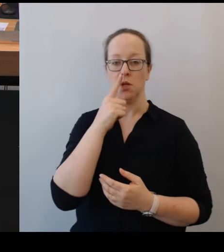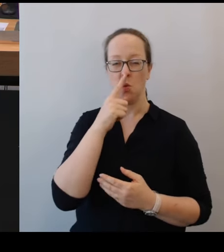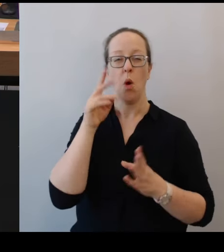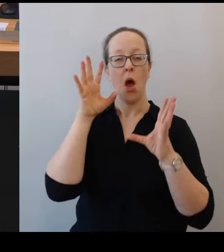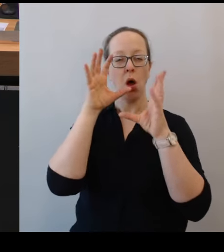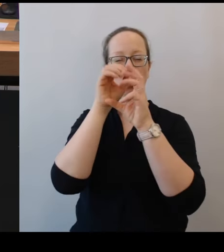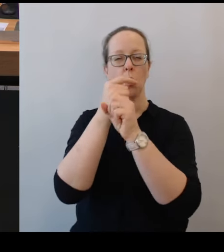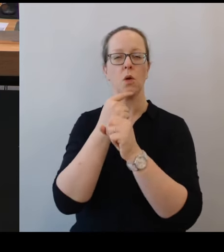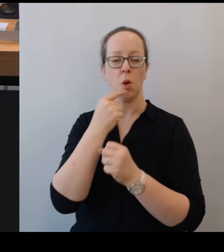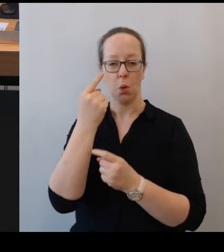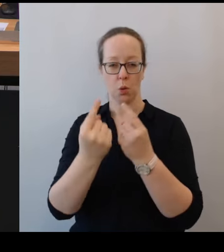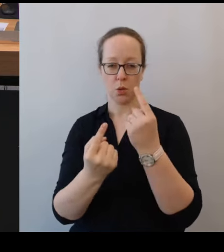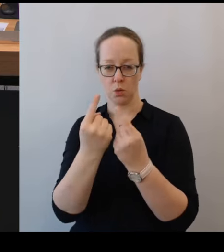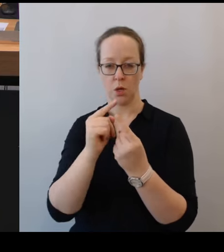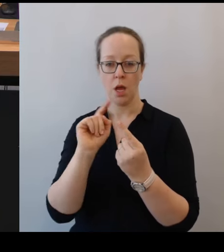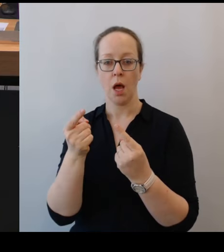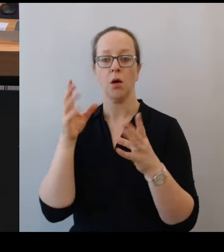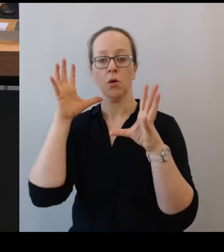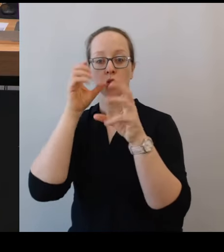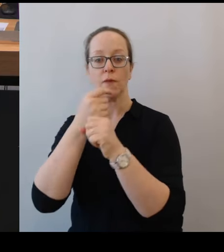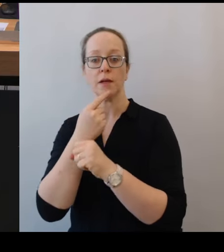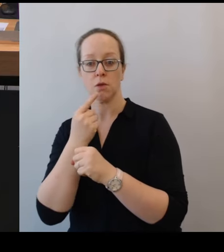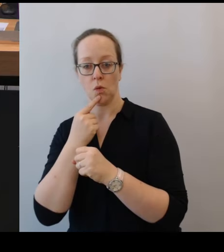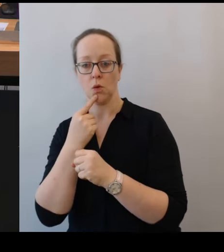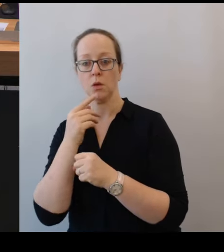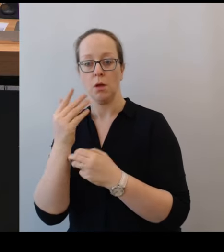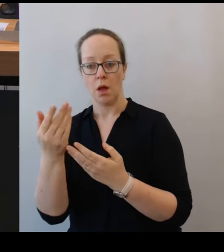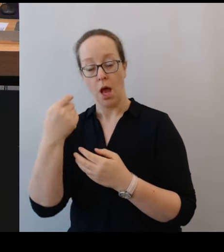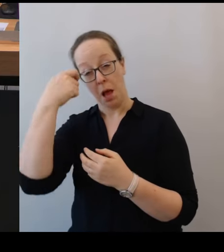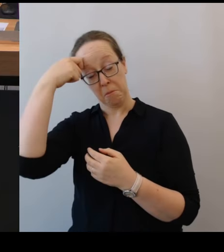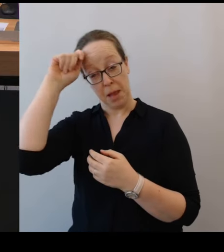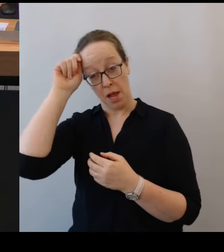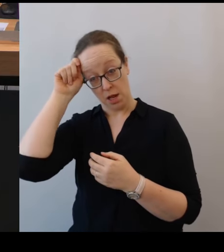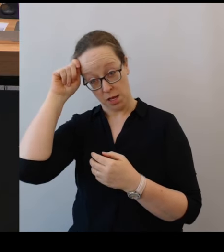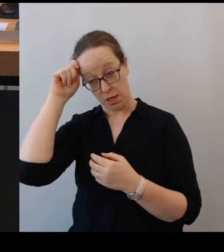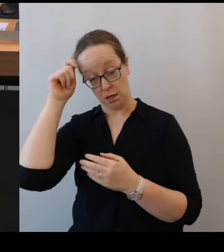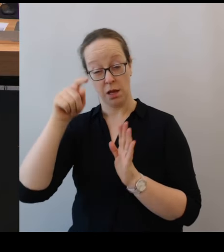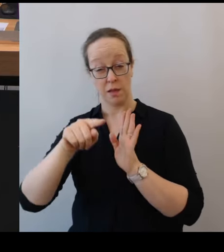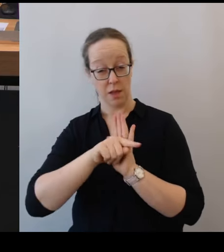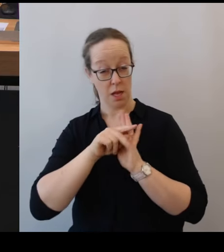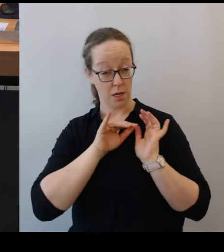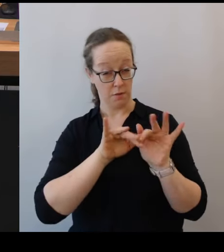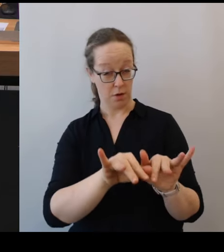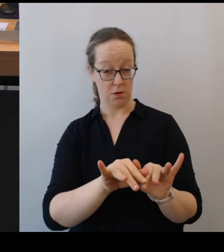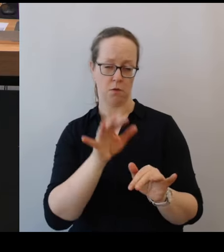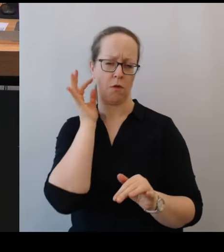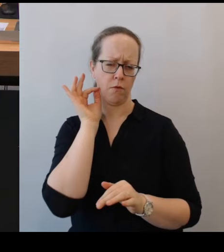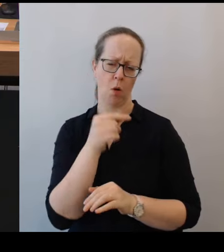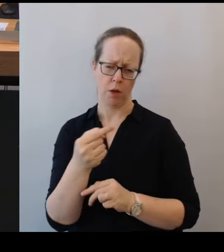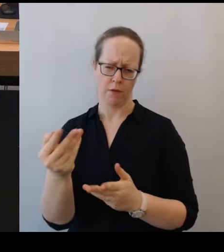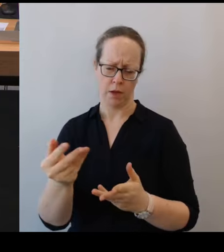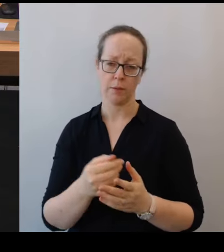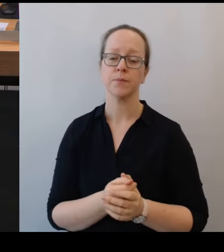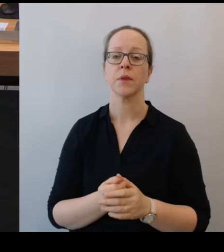sich hier an Berlin, Frau Giffey. Der linksgrüne Antrag kommt jetzt als Senatsvorlage daher, in der es wörtlich heißt ich